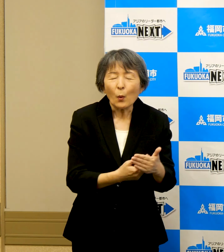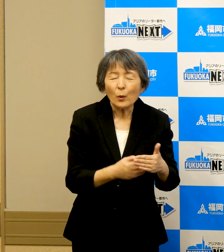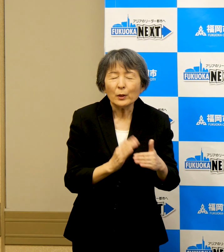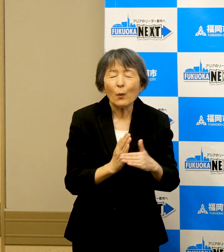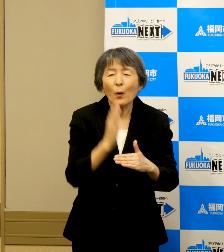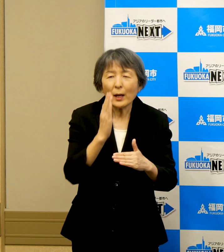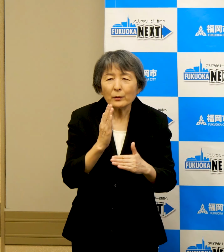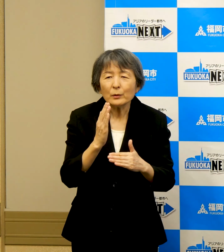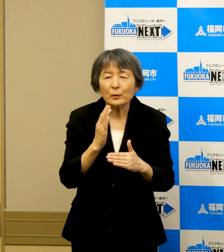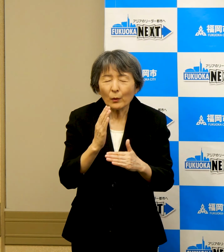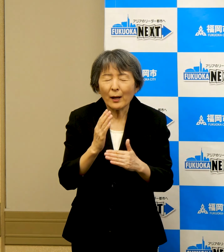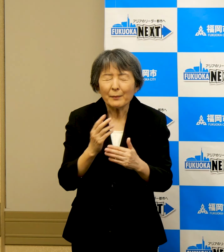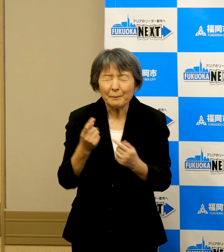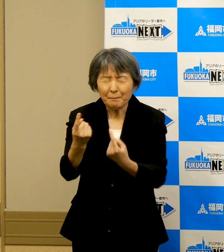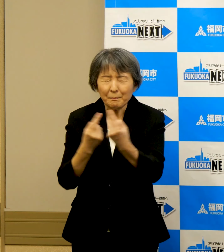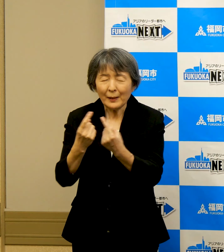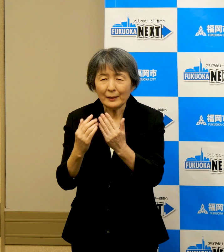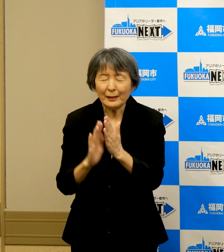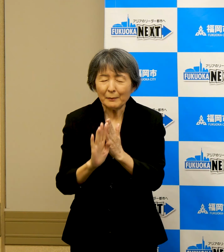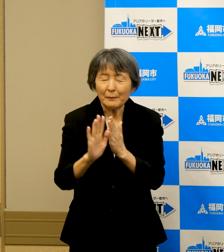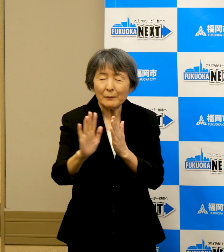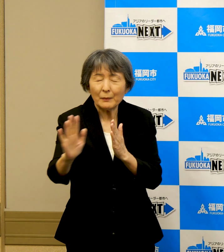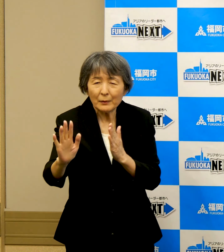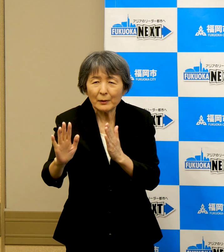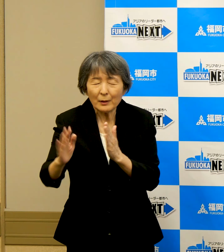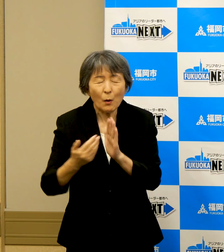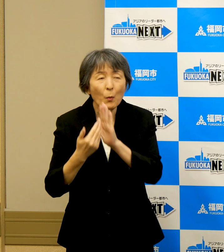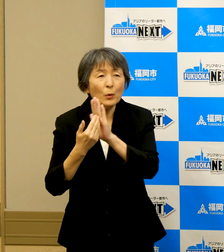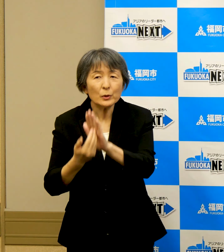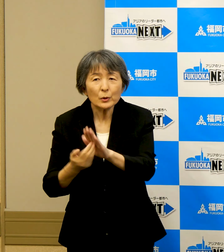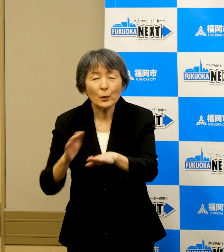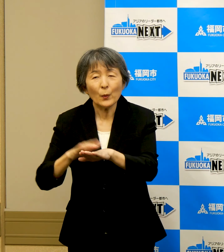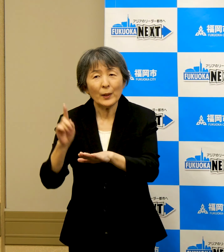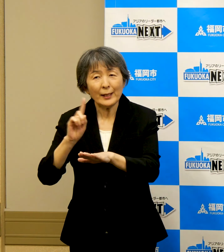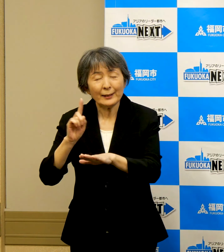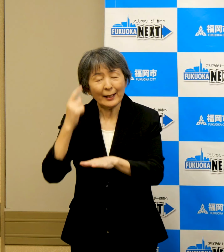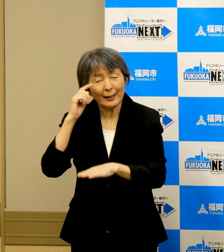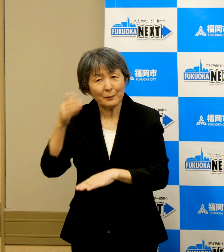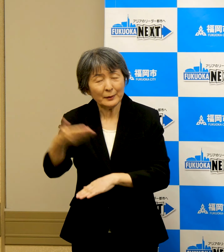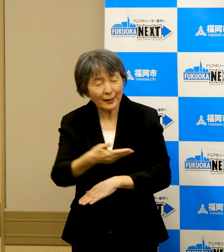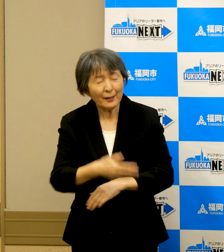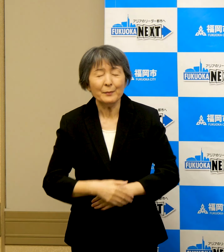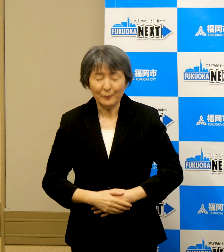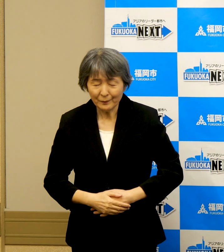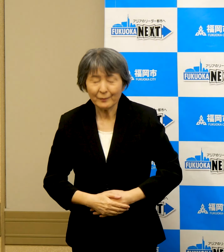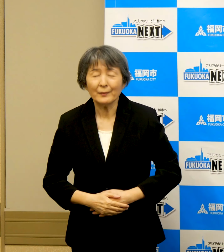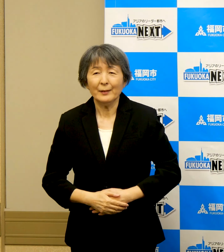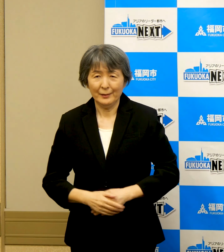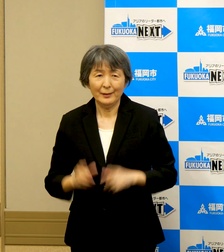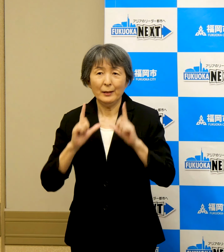そういうのを防止するために何か 策というのは何か考えてますでしょうか (市長)基本的にはですね